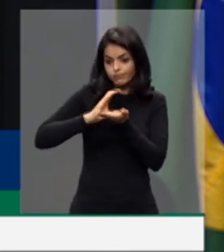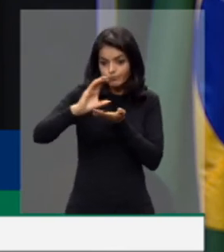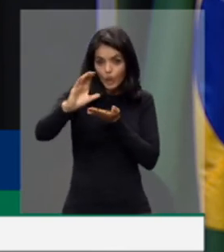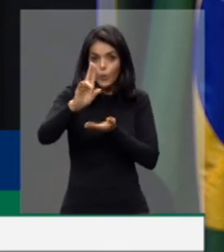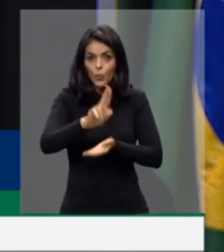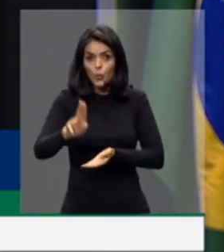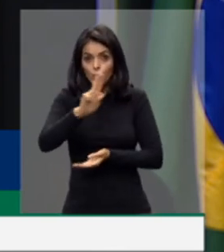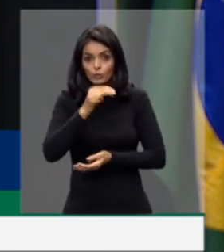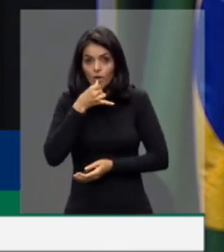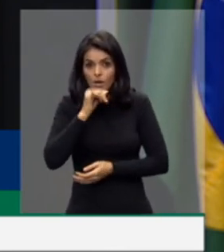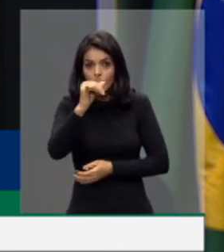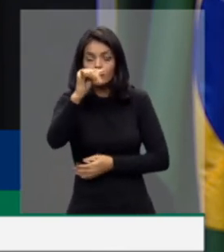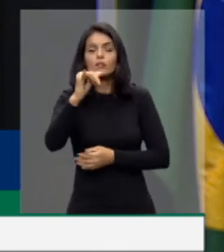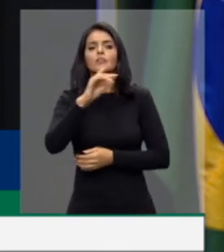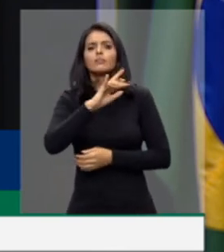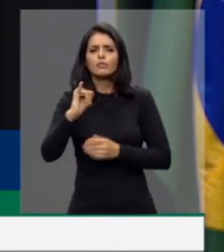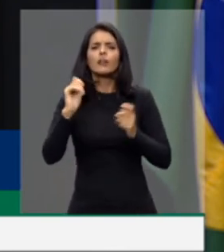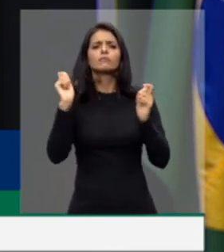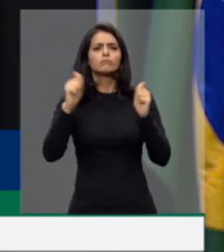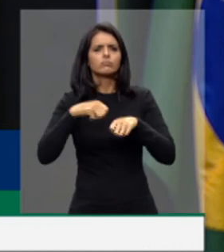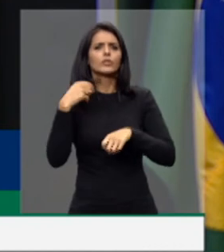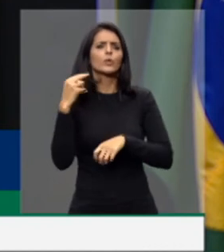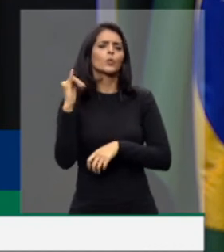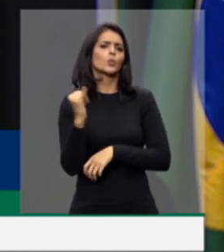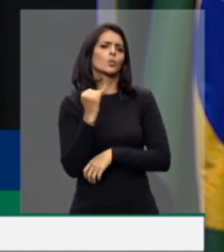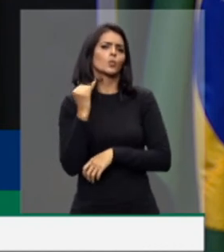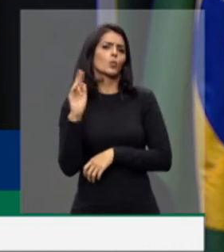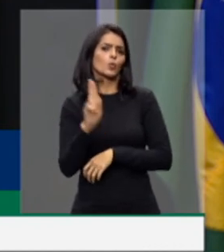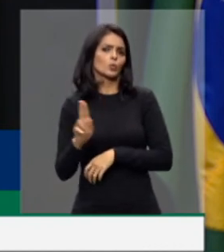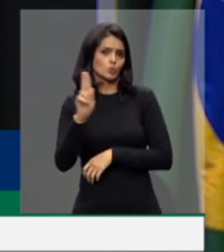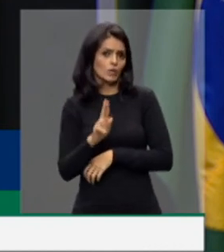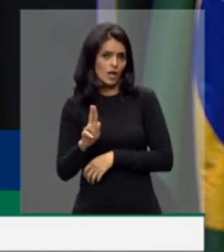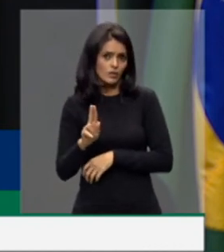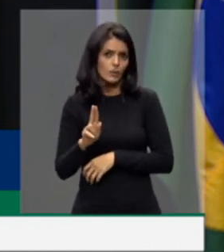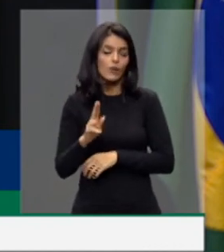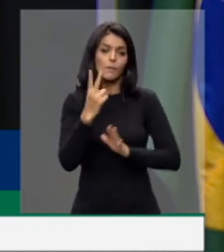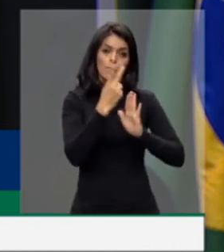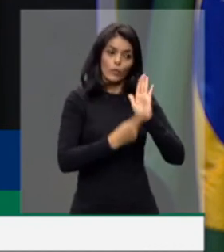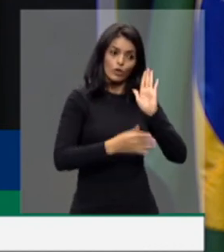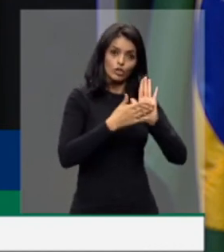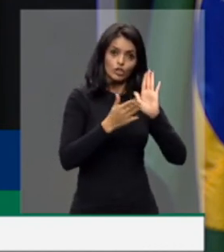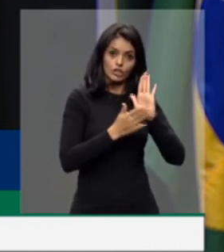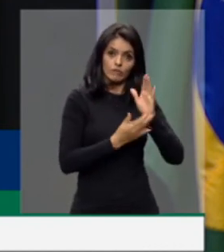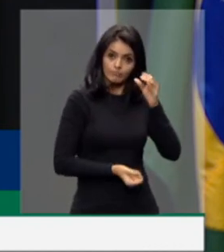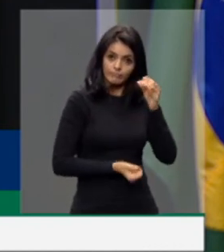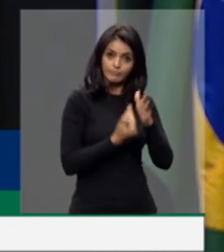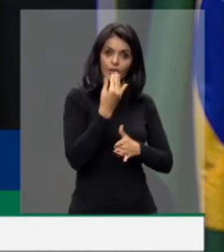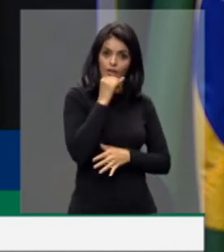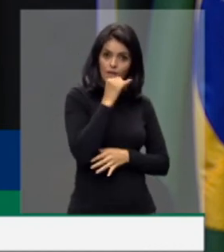DEPUTADO CARLOS ZARATTINI, COM AJUSTE DE FORMA A PERMITIR QUE RECURSOS PROGRAMADOS PARA USO E EFICIÊNCIA ENERGÉTICA